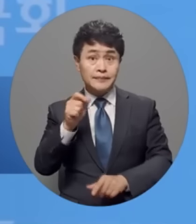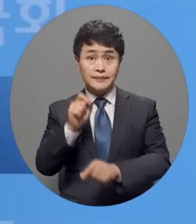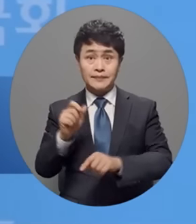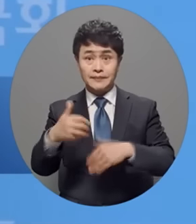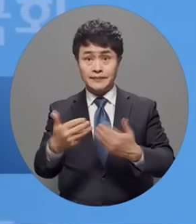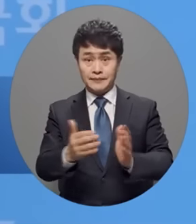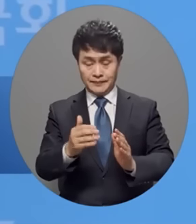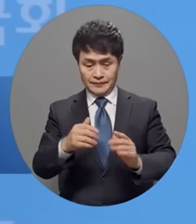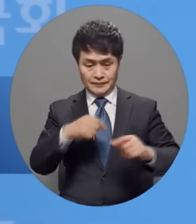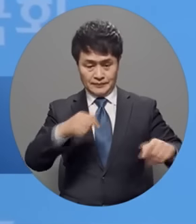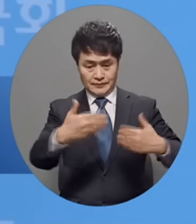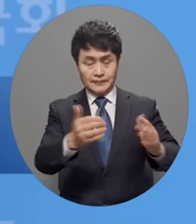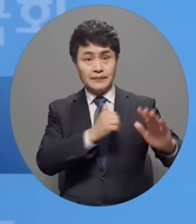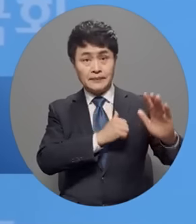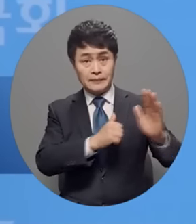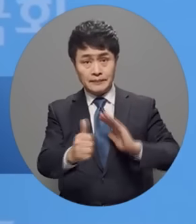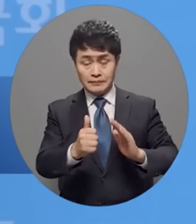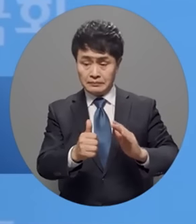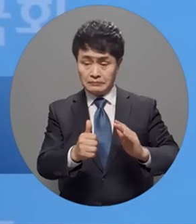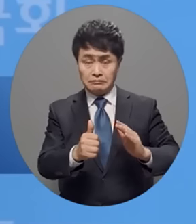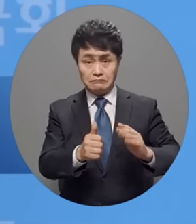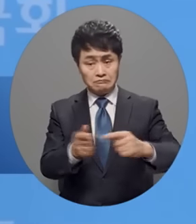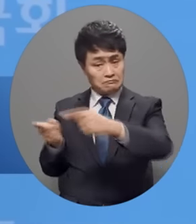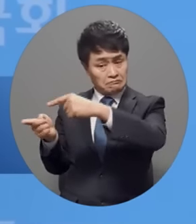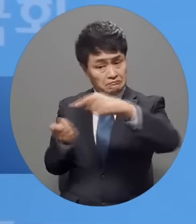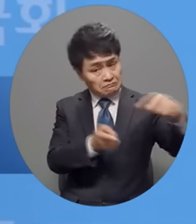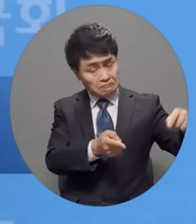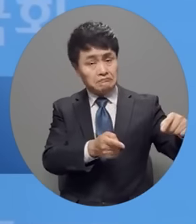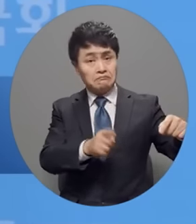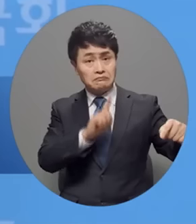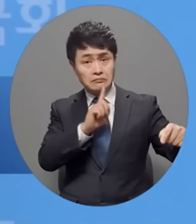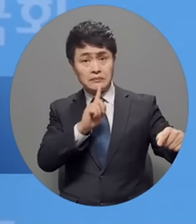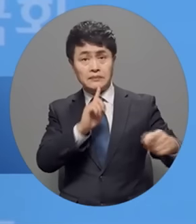용산 대통령실과 우리 당대표 비서실 간에있어야 되는 것으로 알고 있고요.